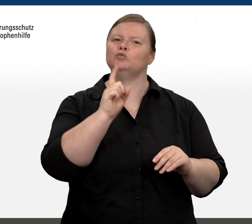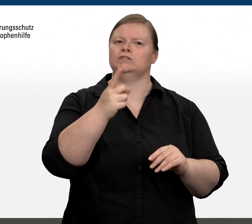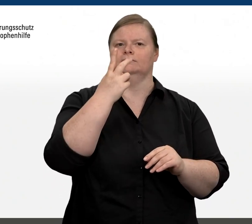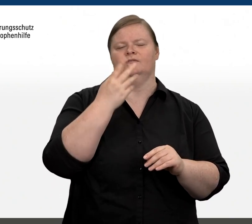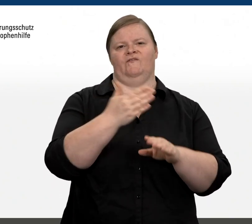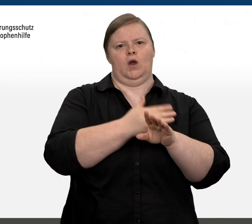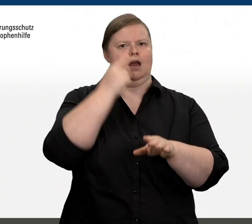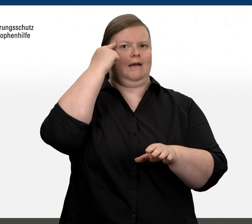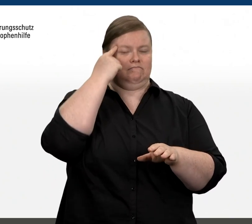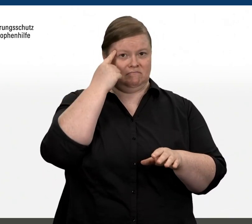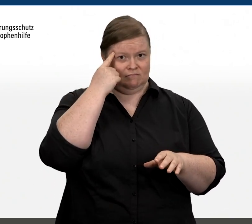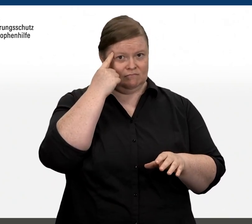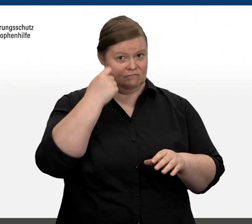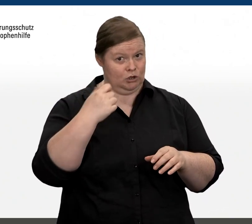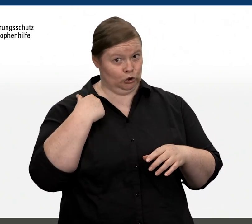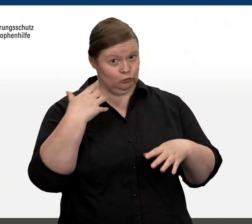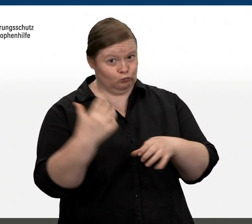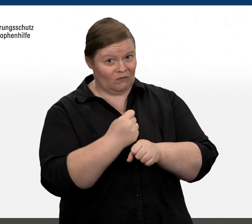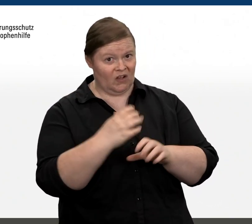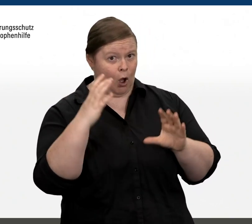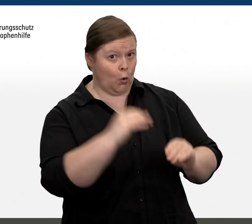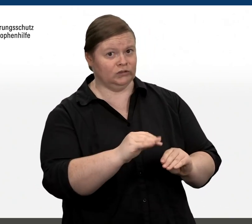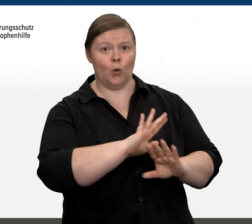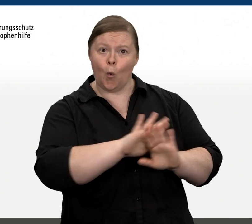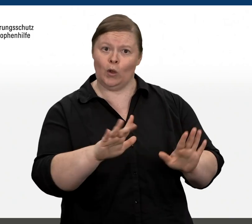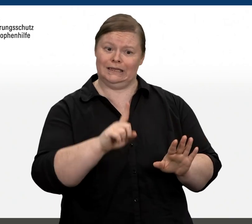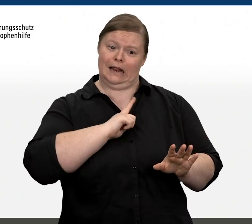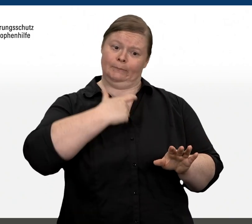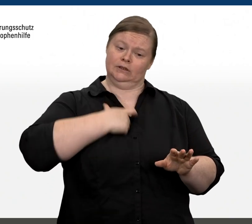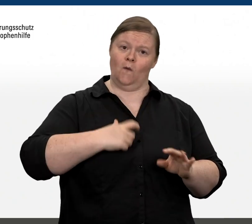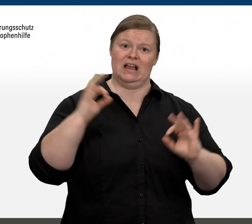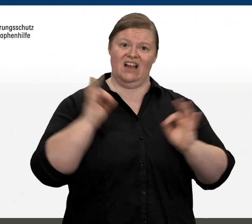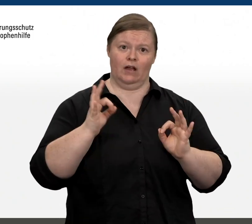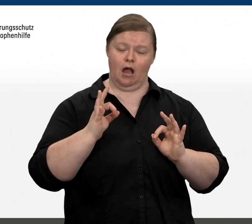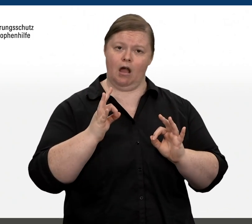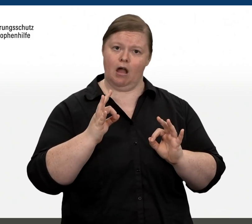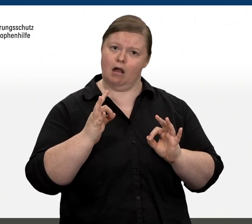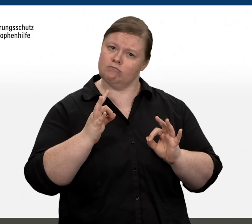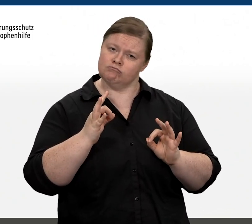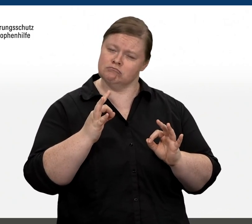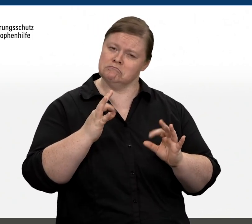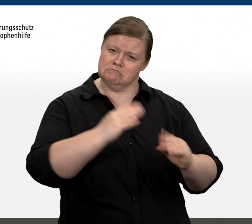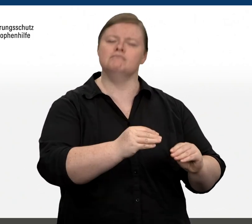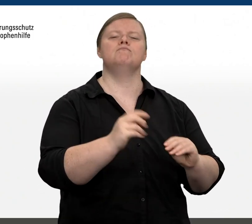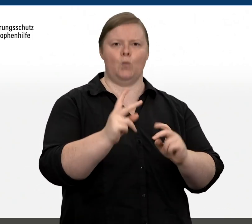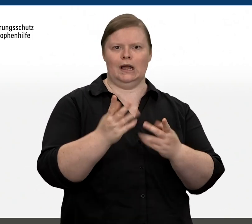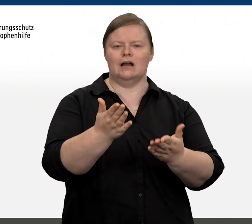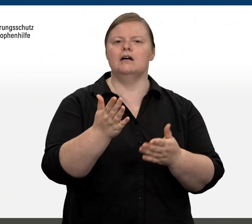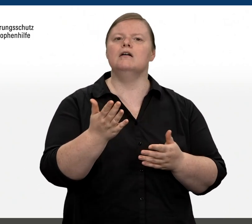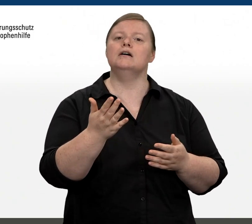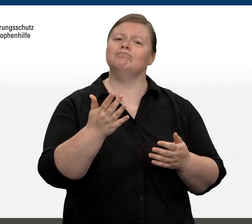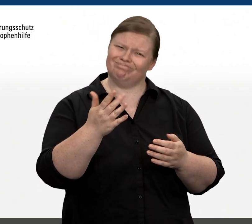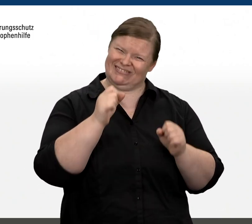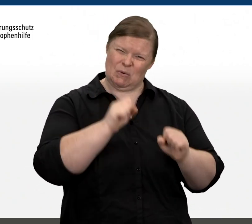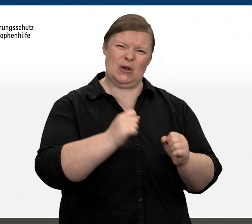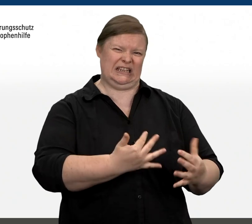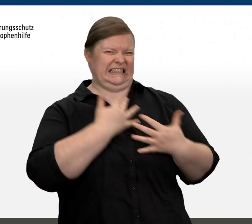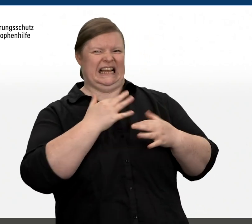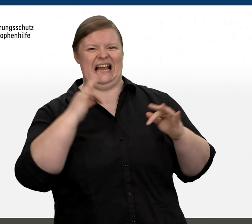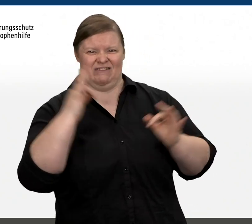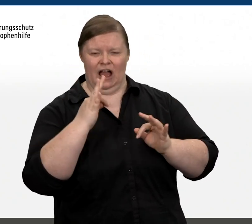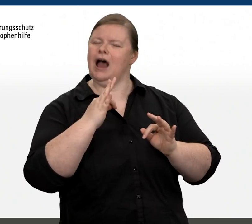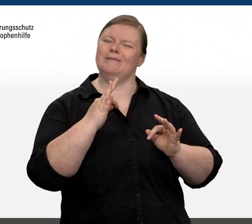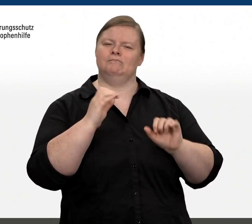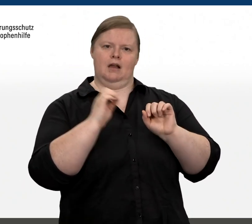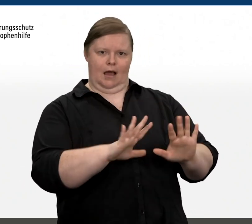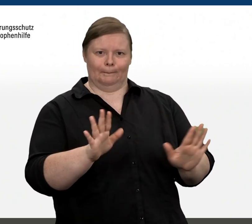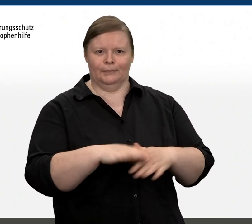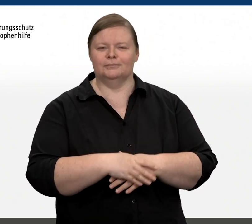wenn Sie sich dadurch nicht selber in Gefahr bringen.